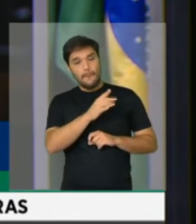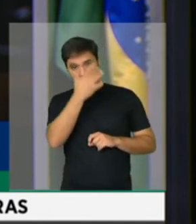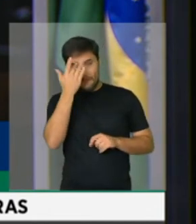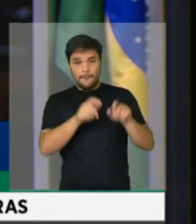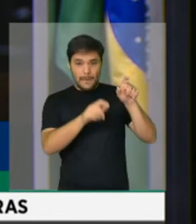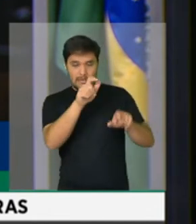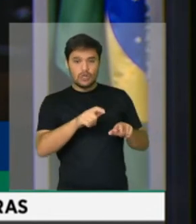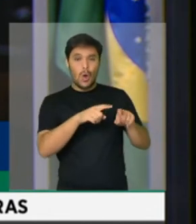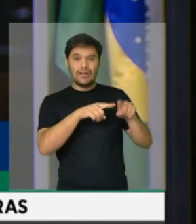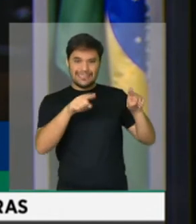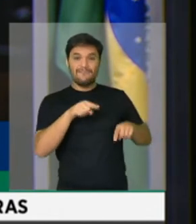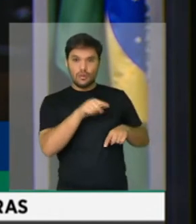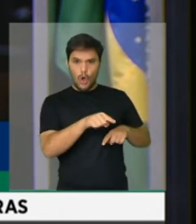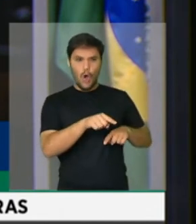PODER EXECUTIVO E POSSUI GUARIDA NAS RESOLUÇÕES N °.